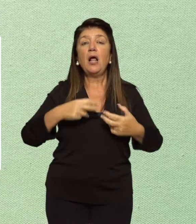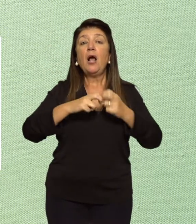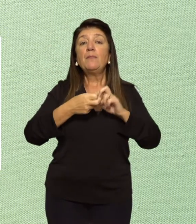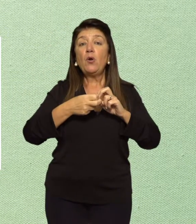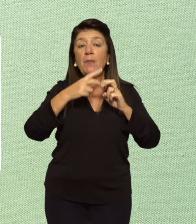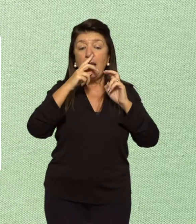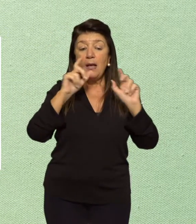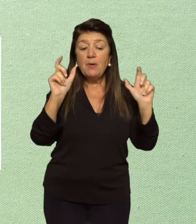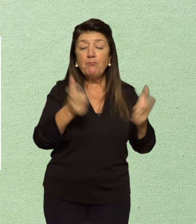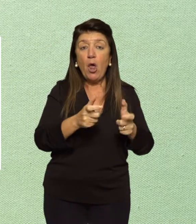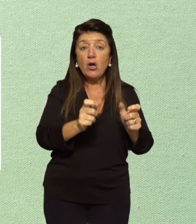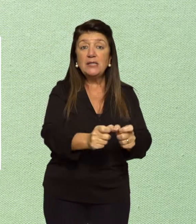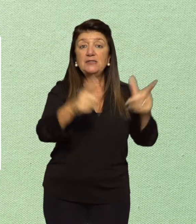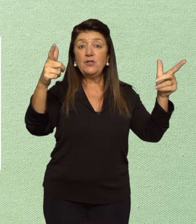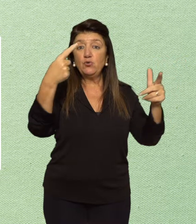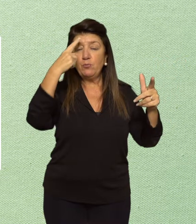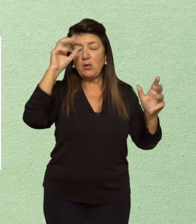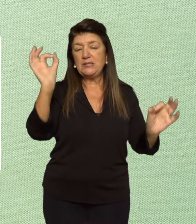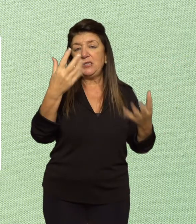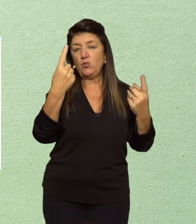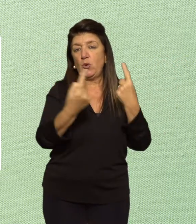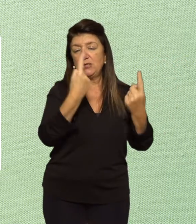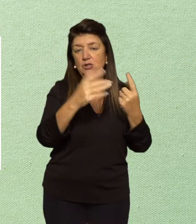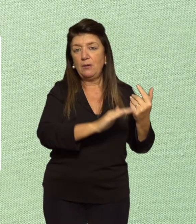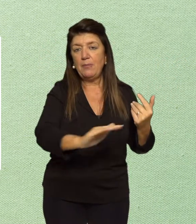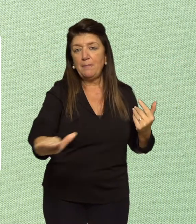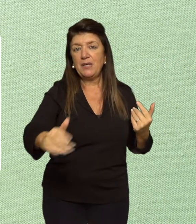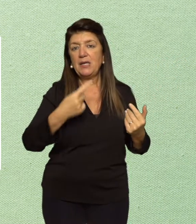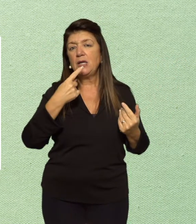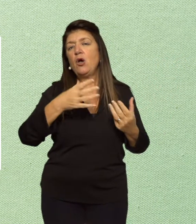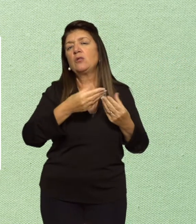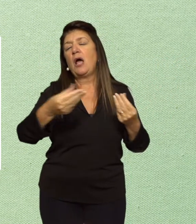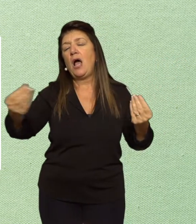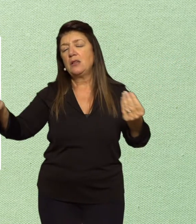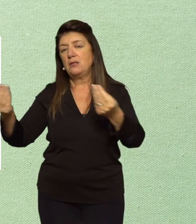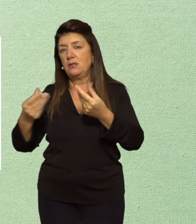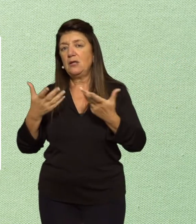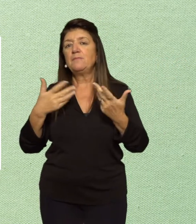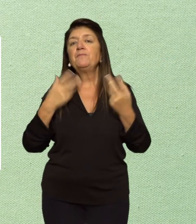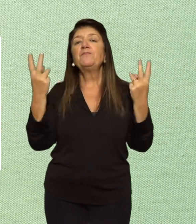addirittura la morte. -Sì a noi piace partire dalla definizione